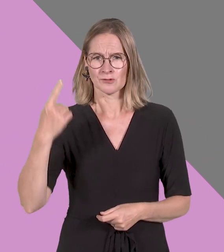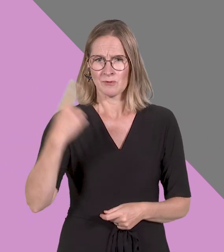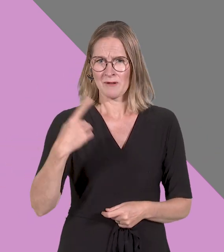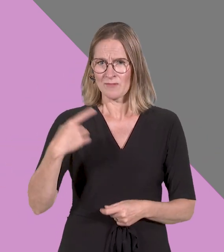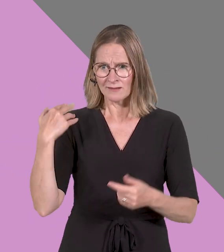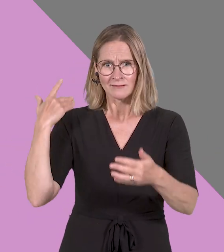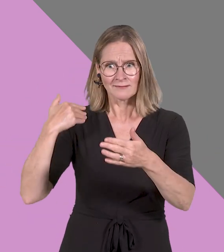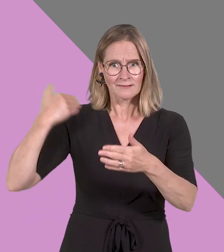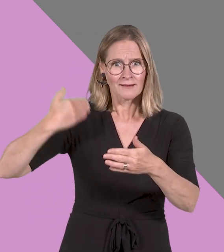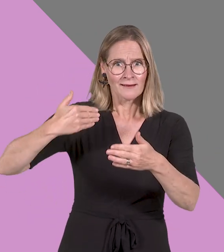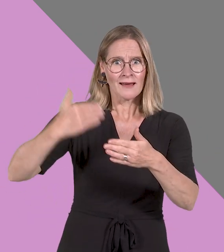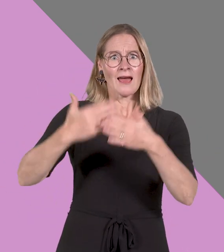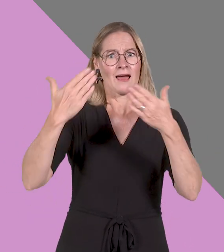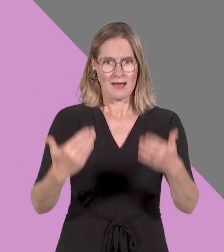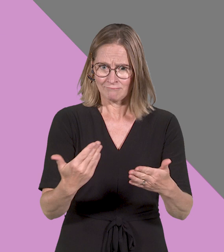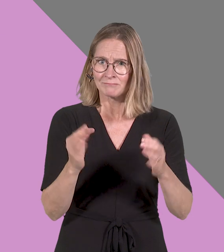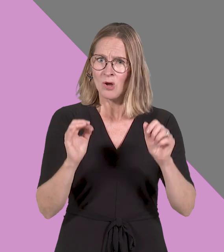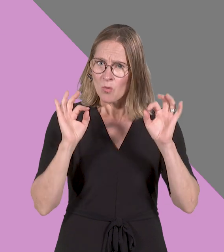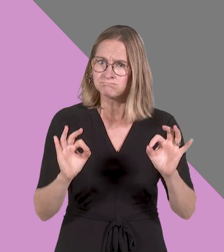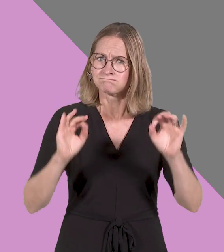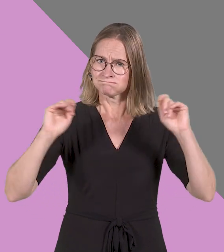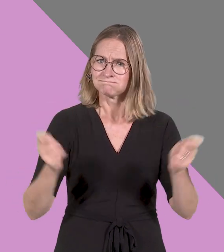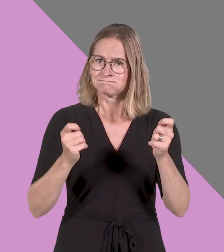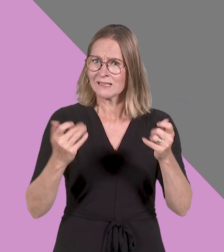Kymmenvuotista taivalta on syytäkin juhlia, -